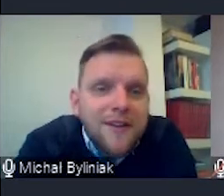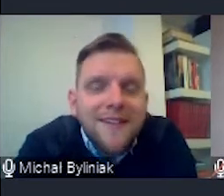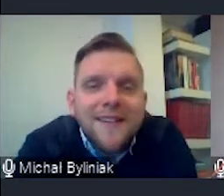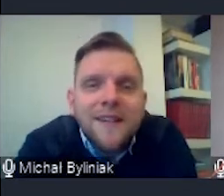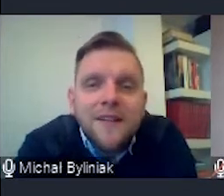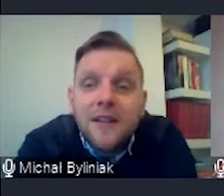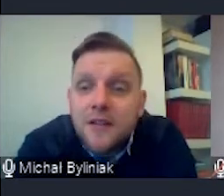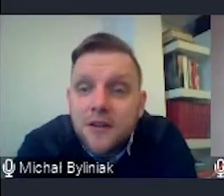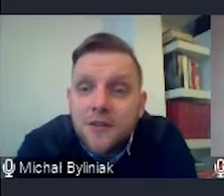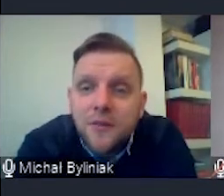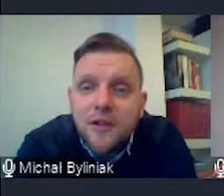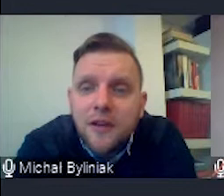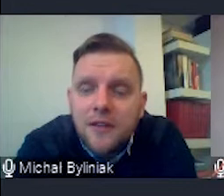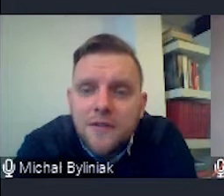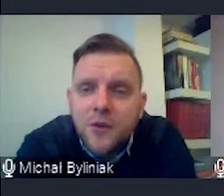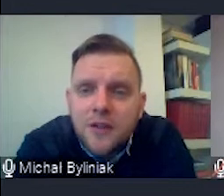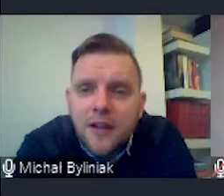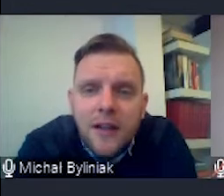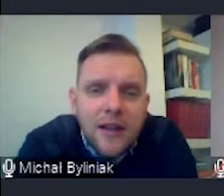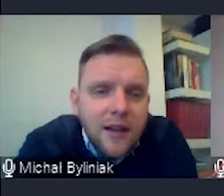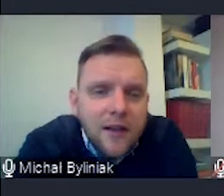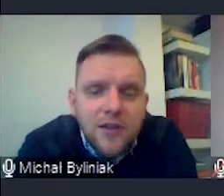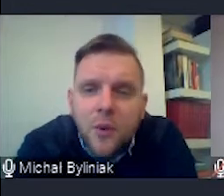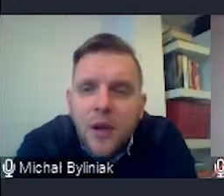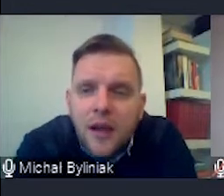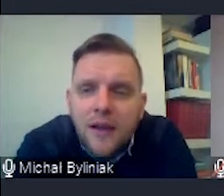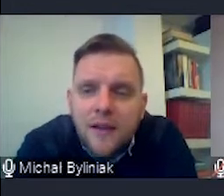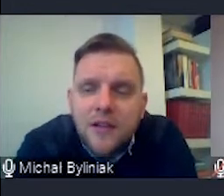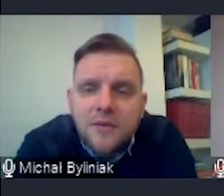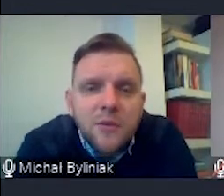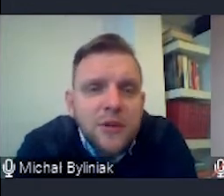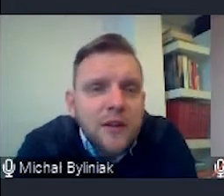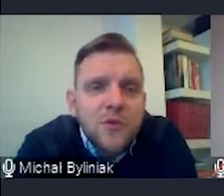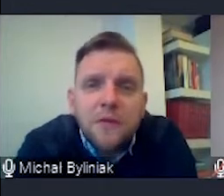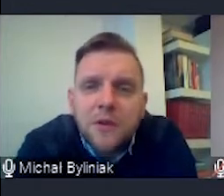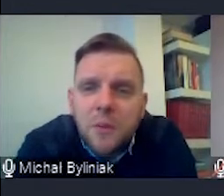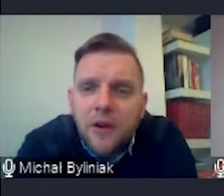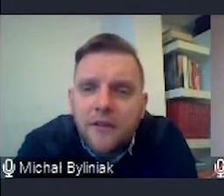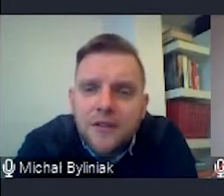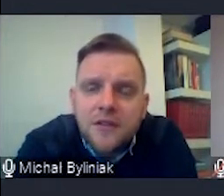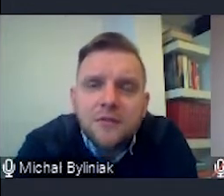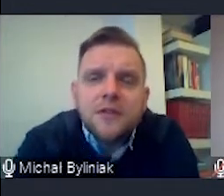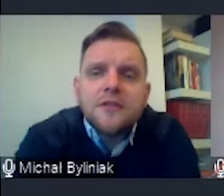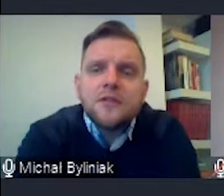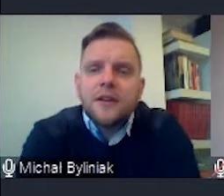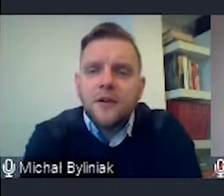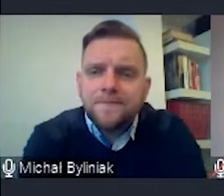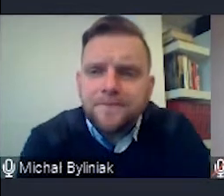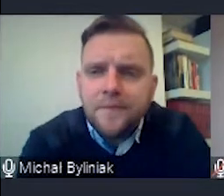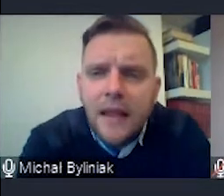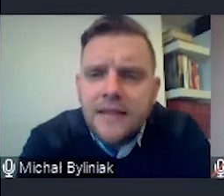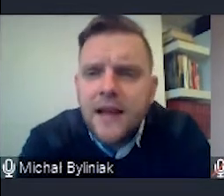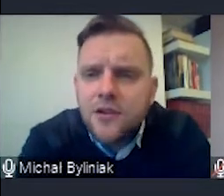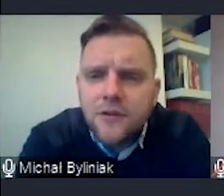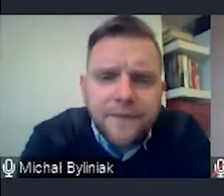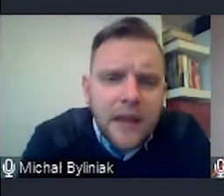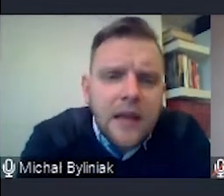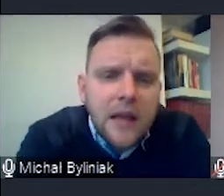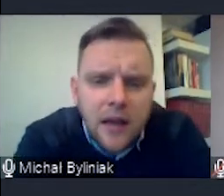jeśli chodzi o mnie to ja też niezwłocznie się na tym spotkaniu z powrotem pojawię, jeśli się tylko o coś takiego zdarzy.